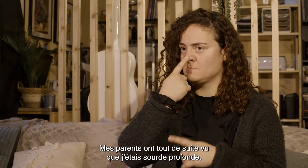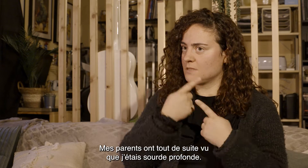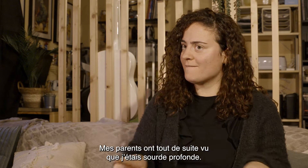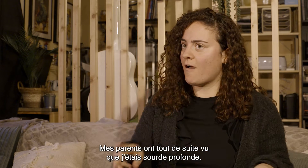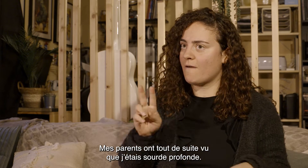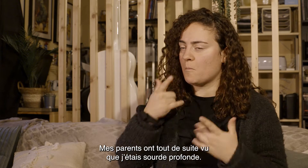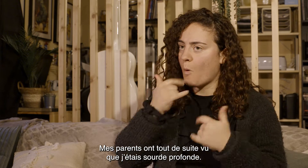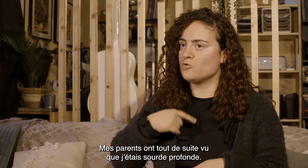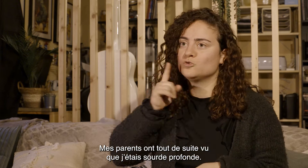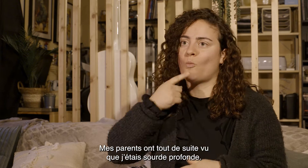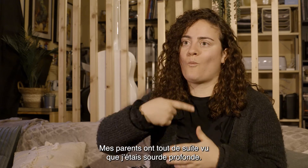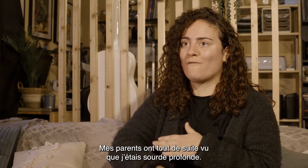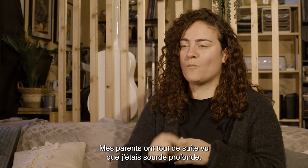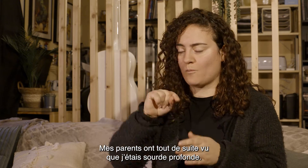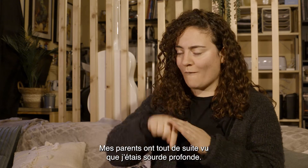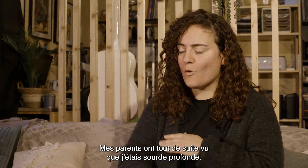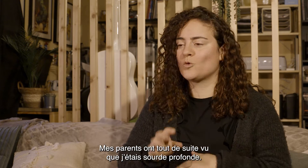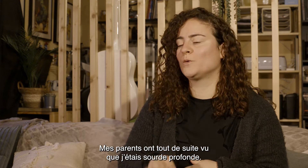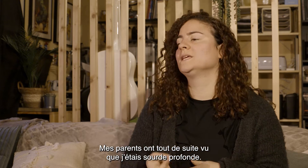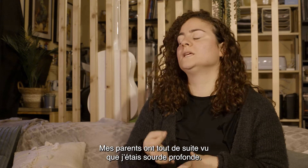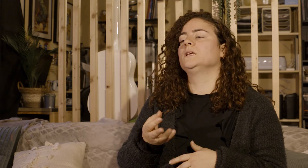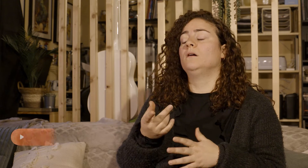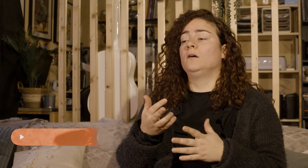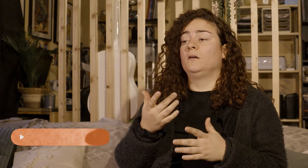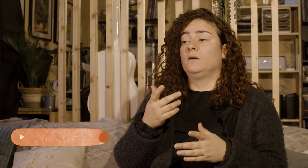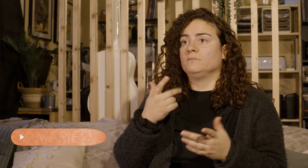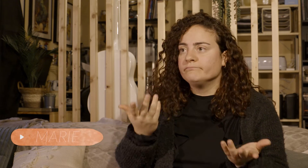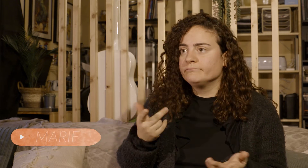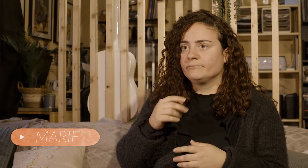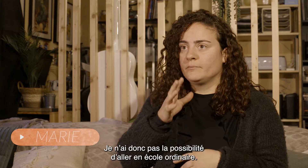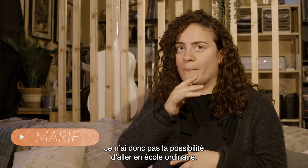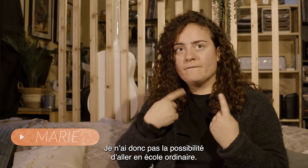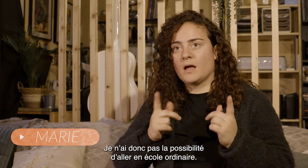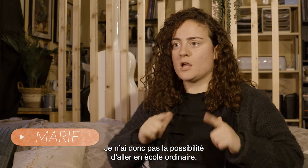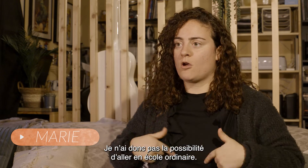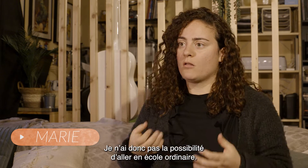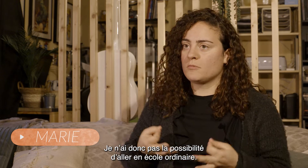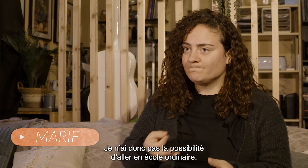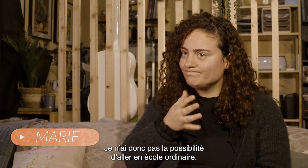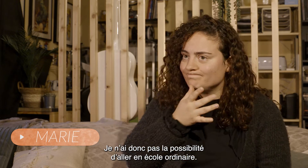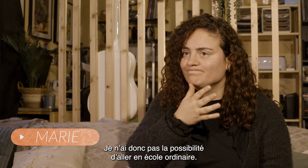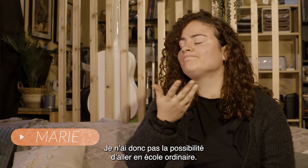Mes parents ont tout de suite vu que j’étais sourde profonde. Je n’ai donc pas la possibilité d’aller en école ordinaire.